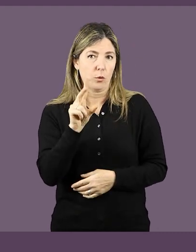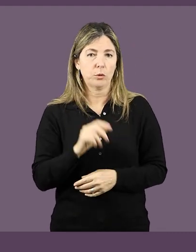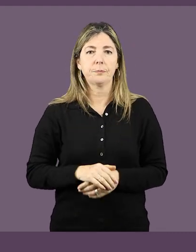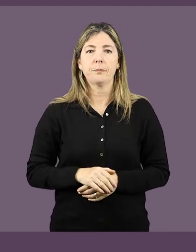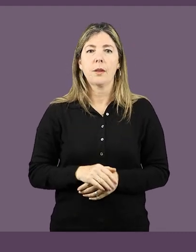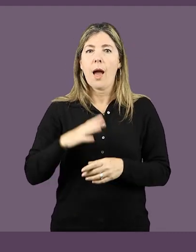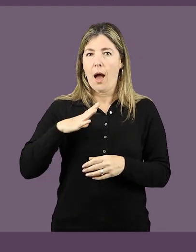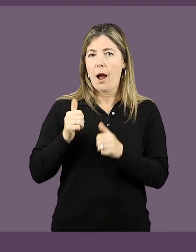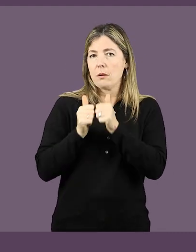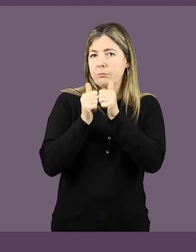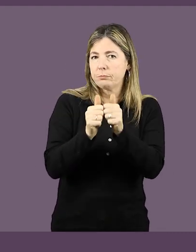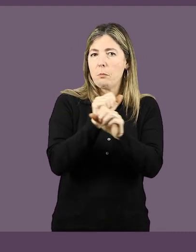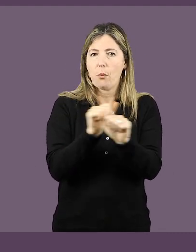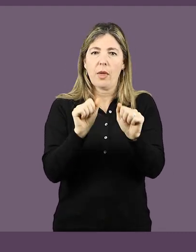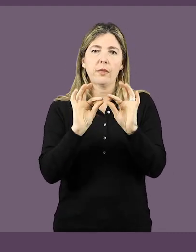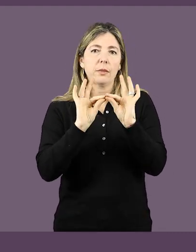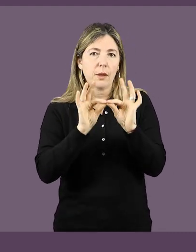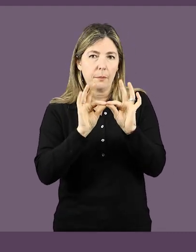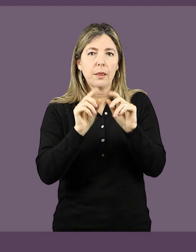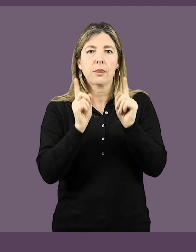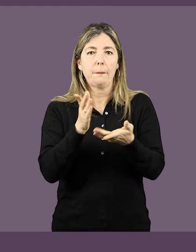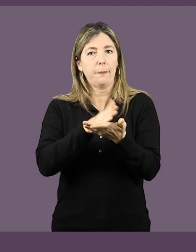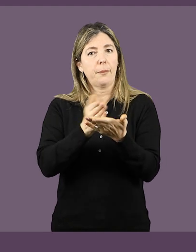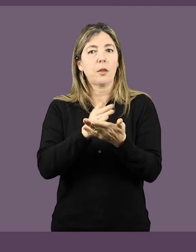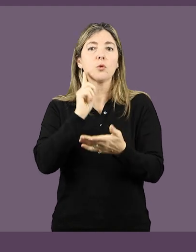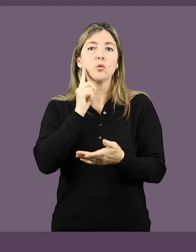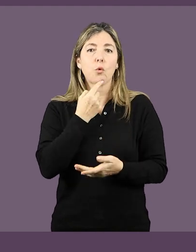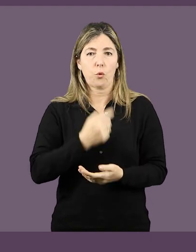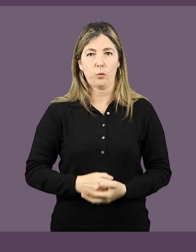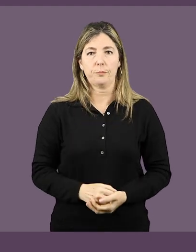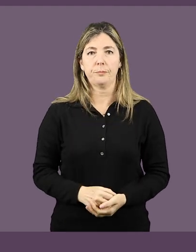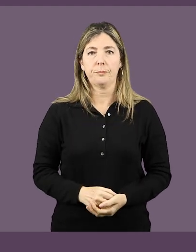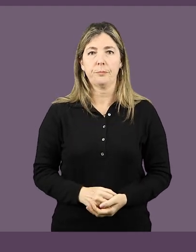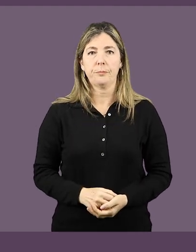En la policlínica, hay intérpretes de lengua de señas uruguaya